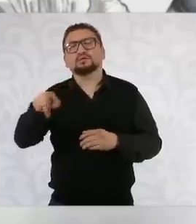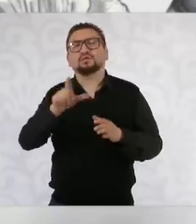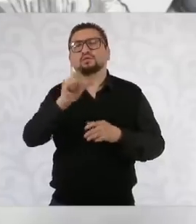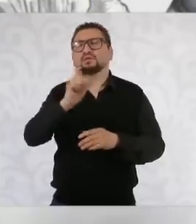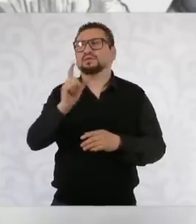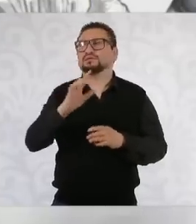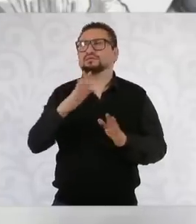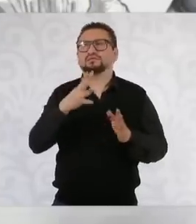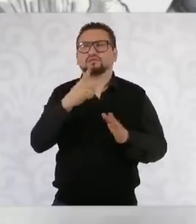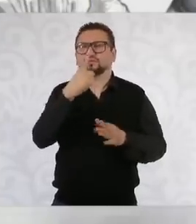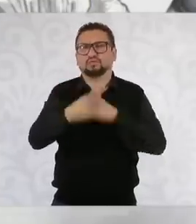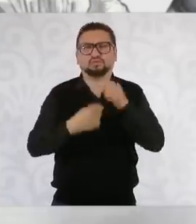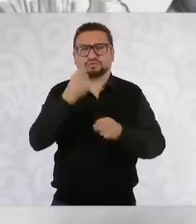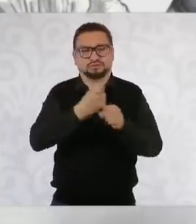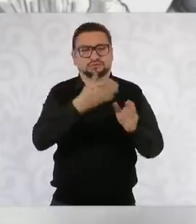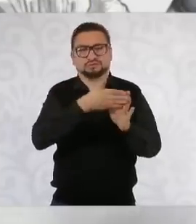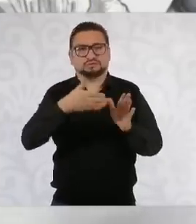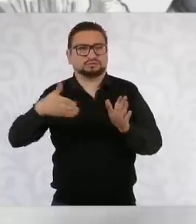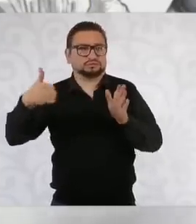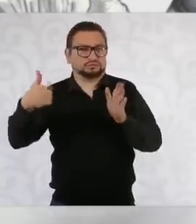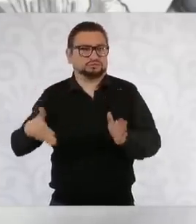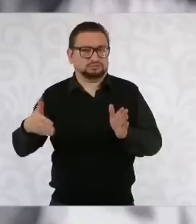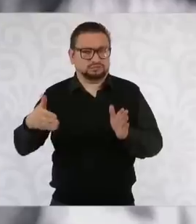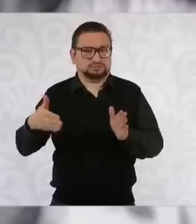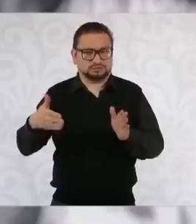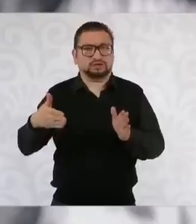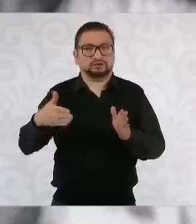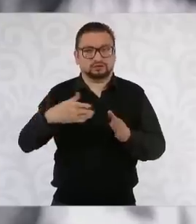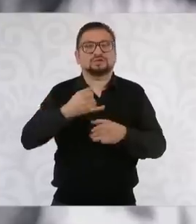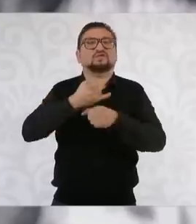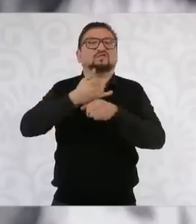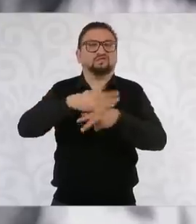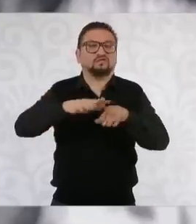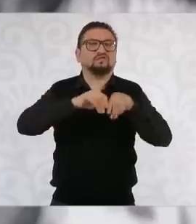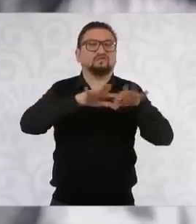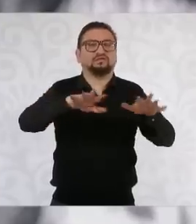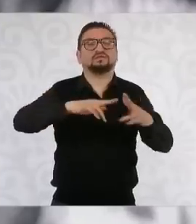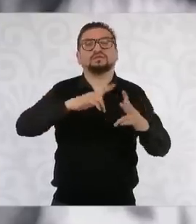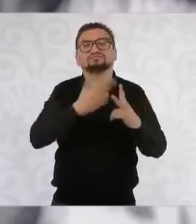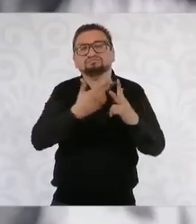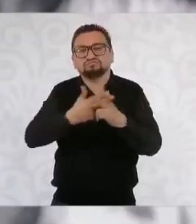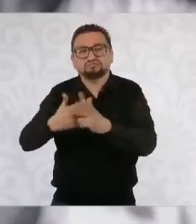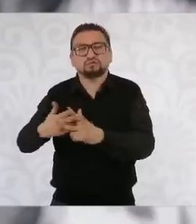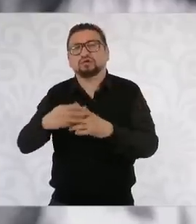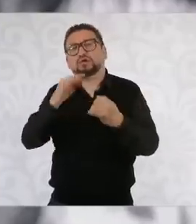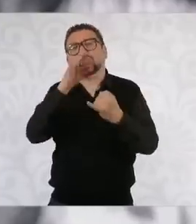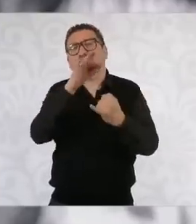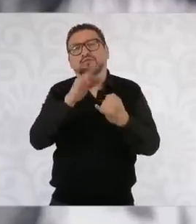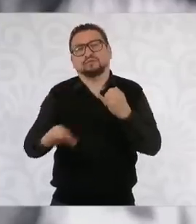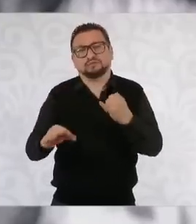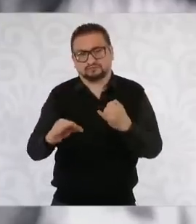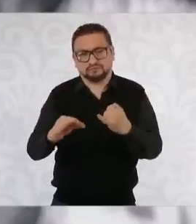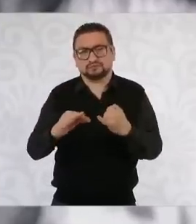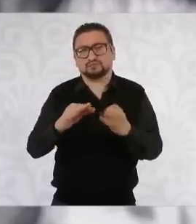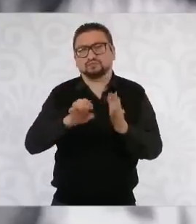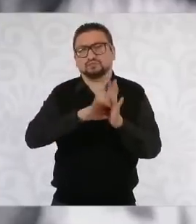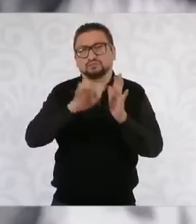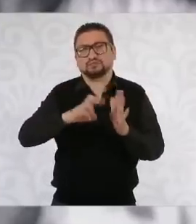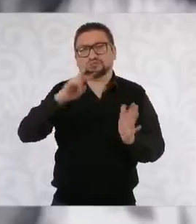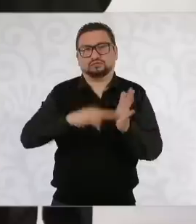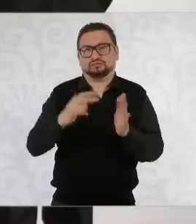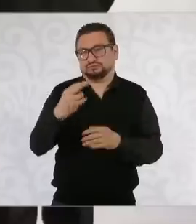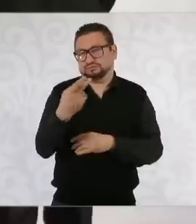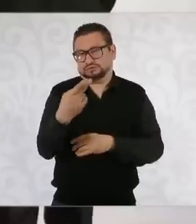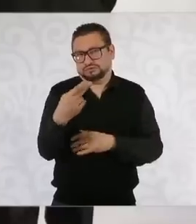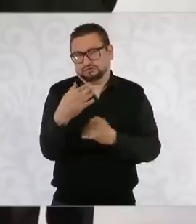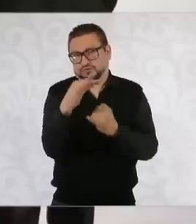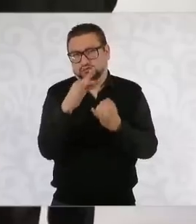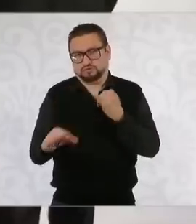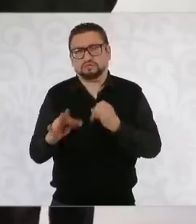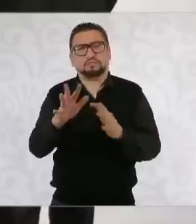año después estará reportando los homicidios a finales de 2025 más o menos verdad estará